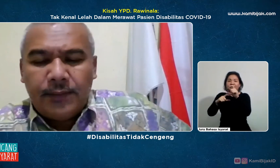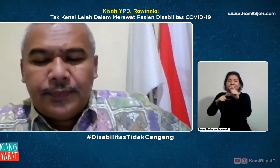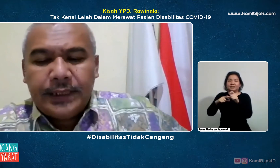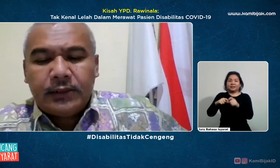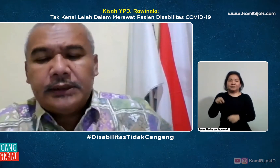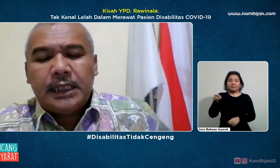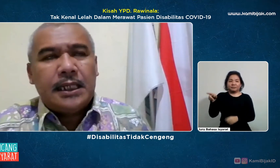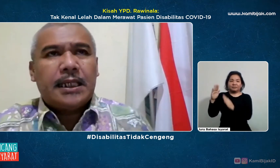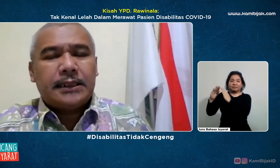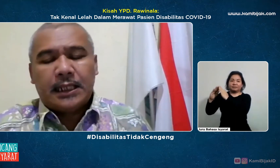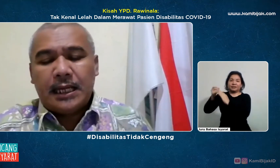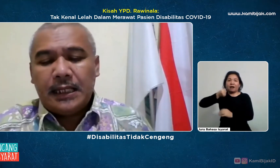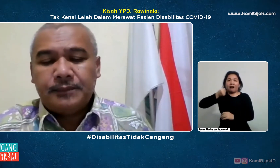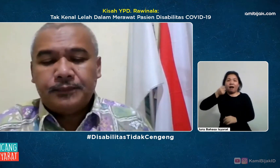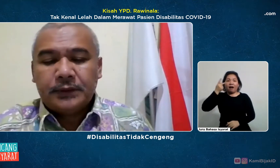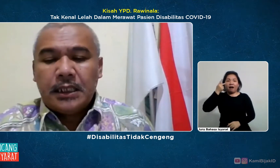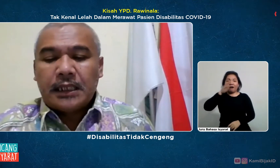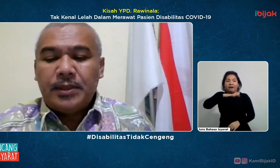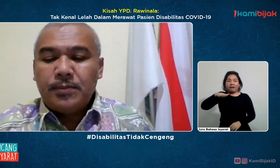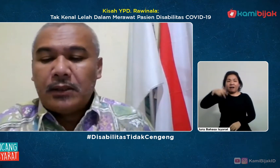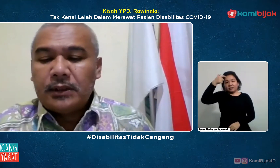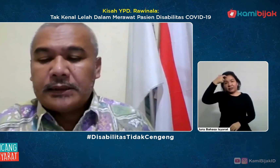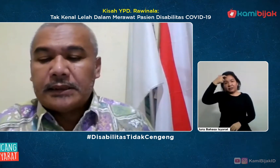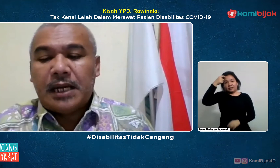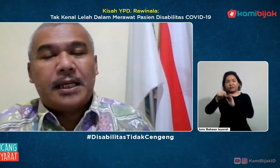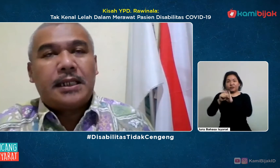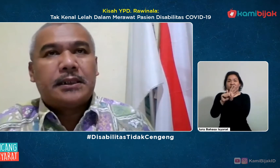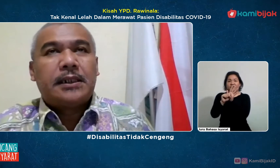Yang berikutnya adalah kami membangun kerjasama